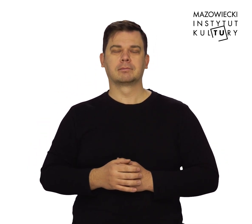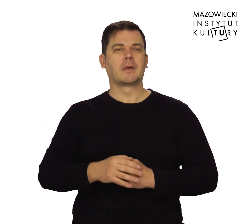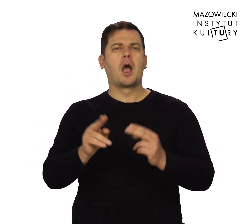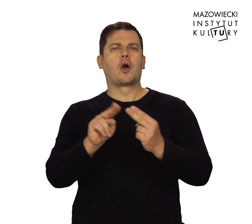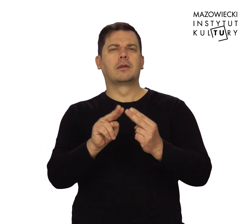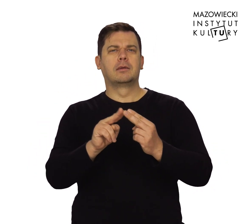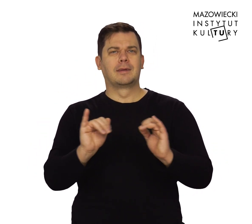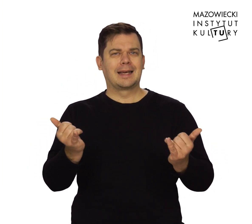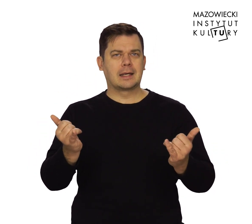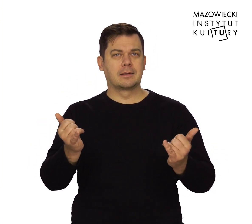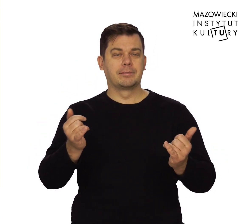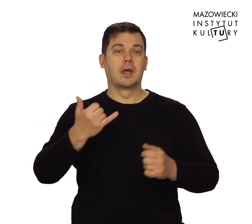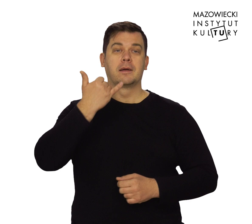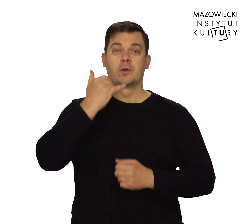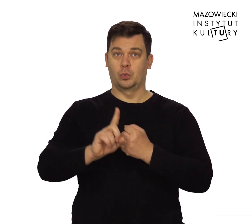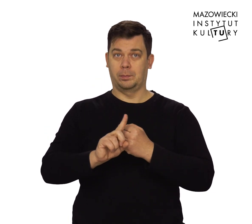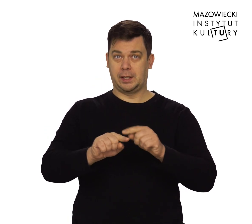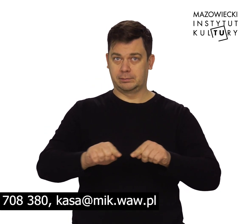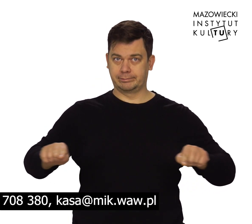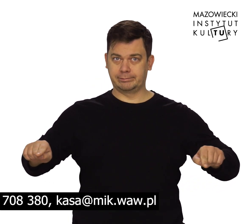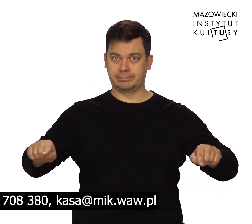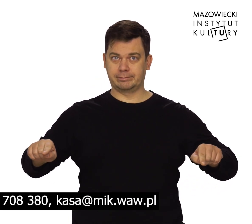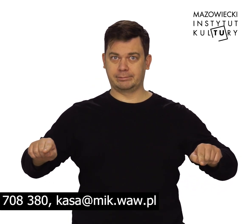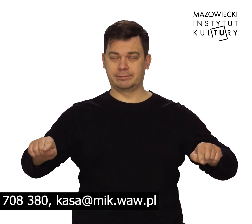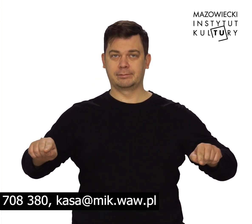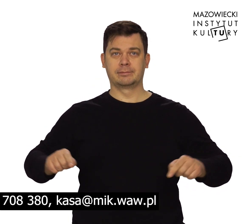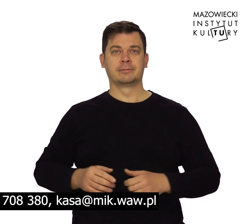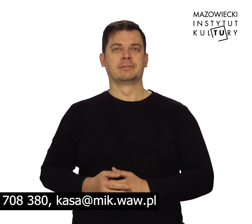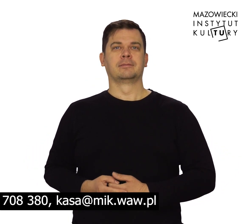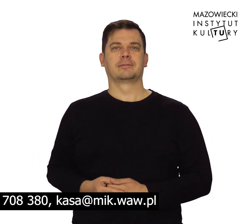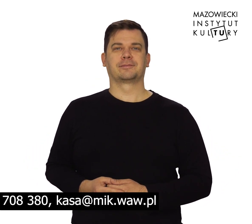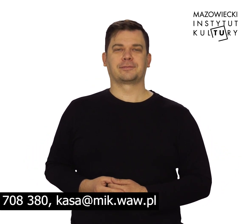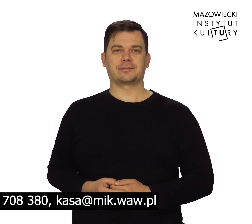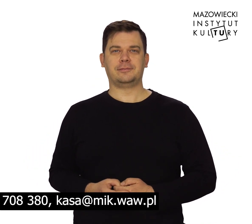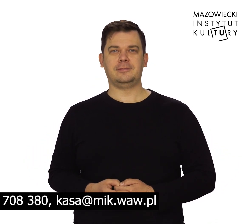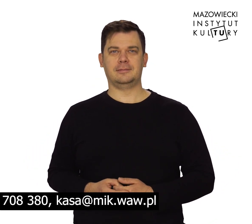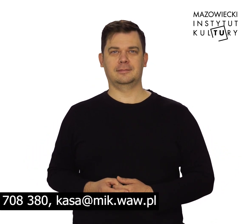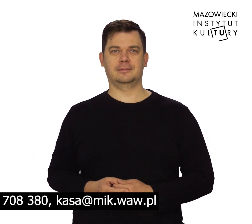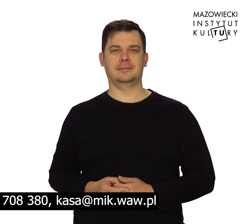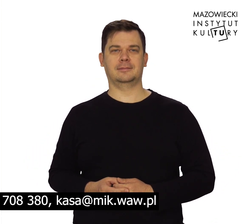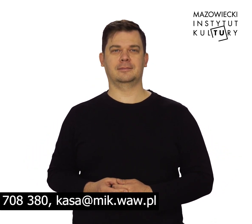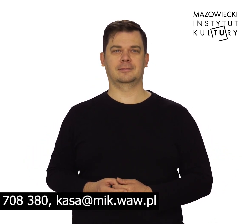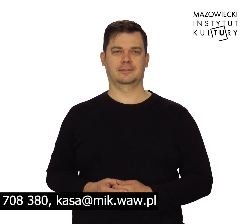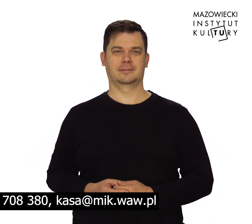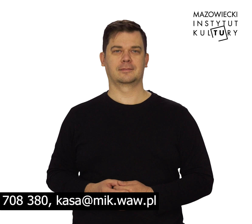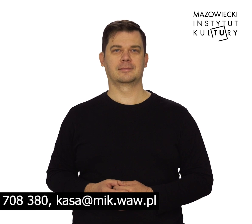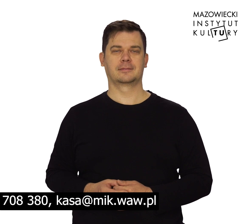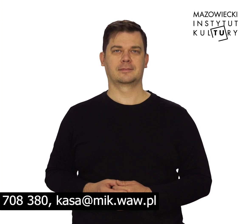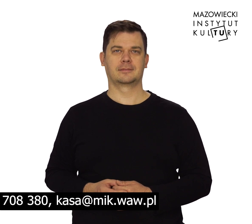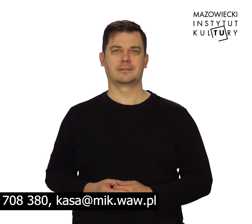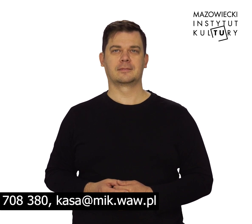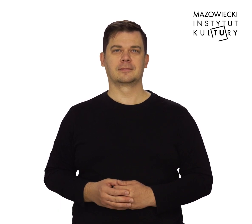Kontakt: tel. 783 708 380, kasa@mik.waw.pl.